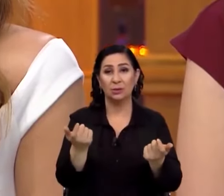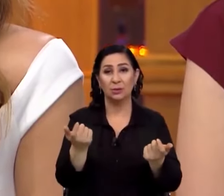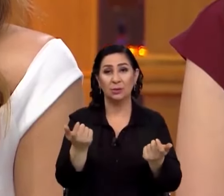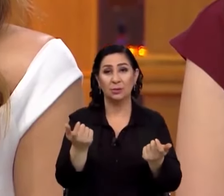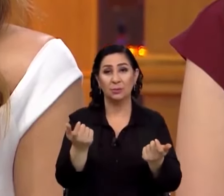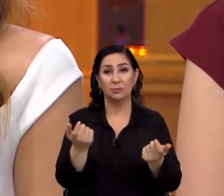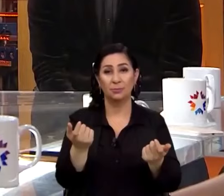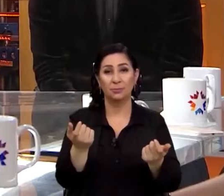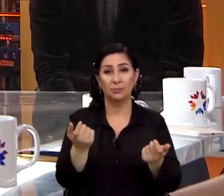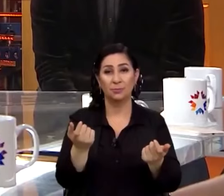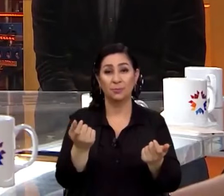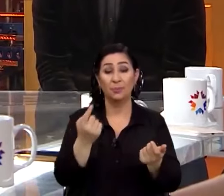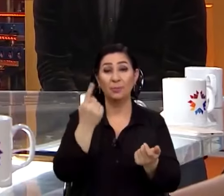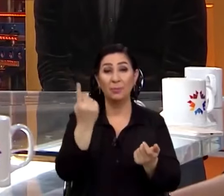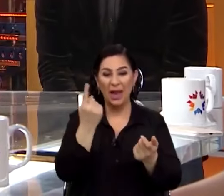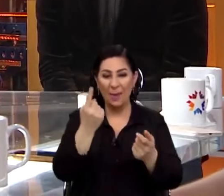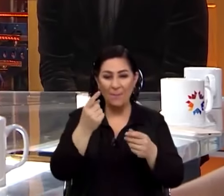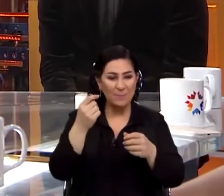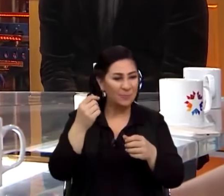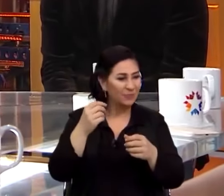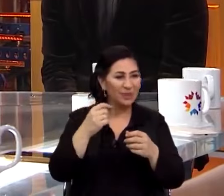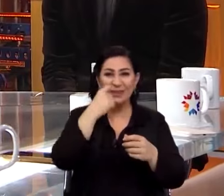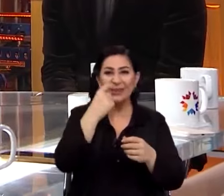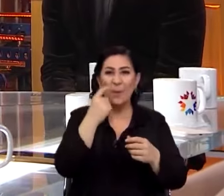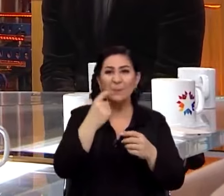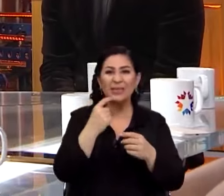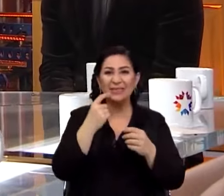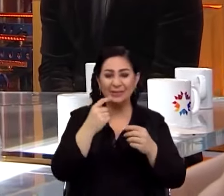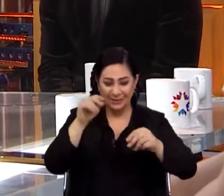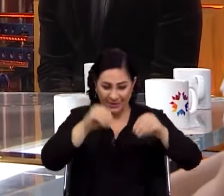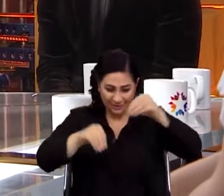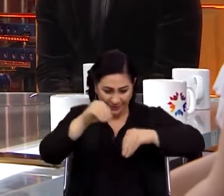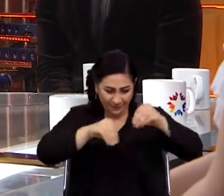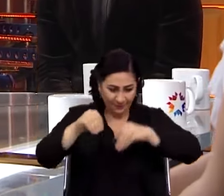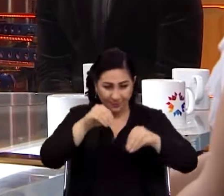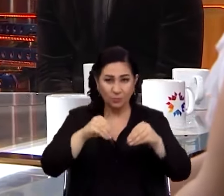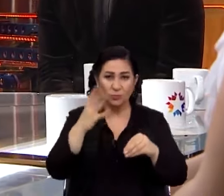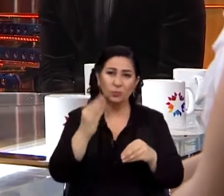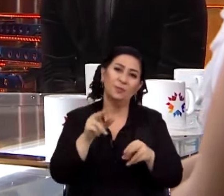bir metalin işlenmesi durumu söyleyeyim Daha doğrusu ben yani herhangi bir silah